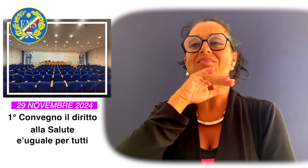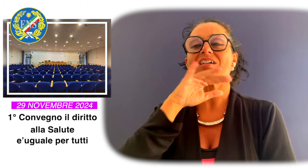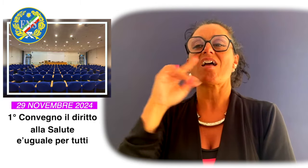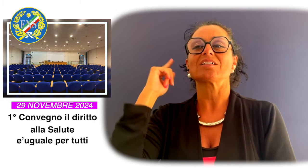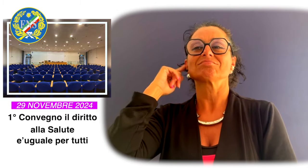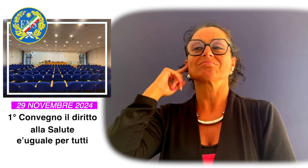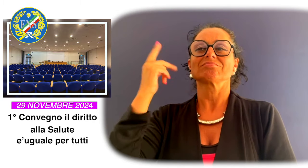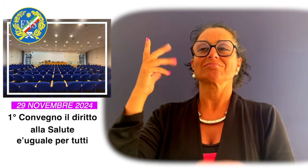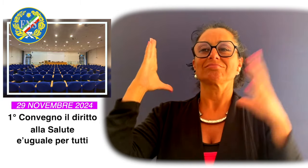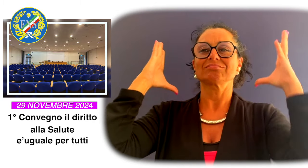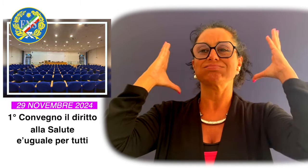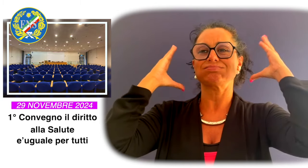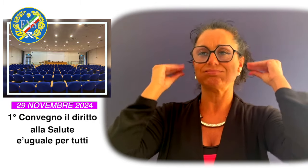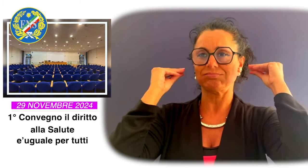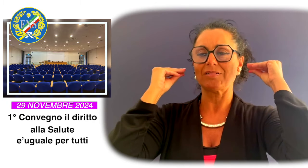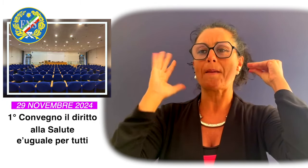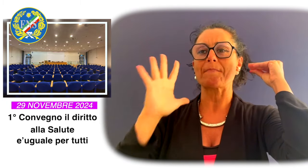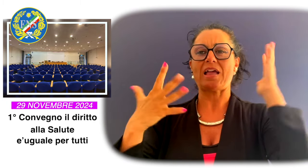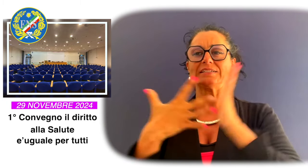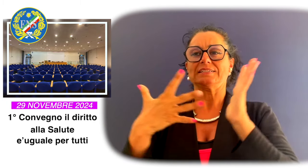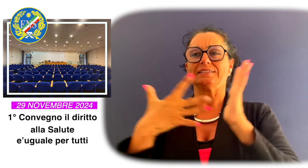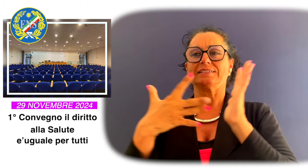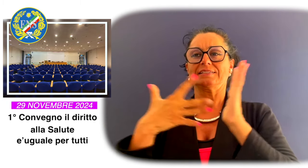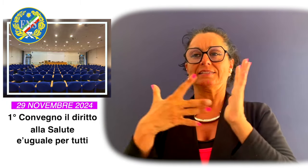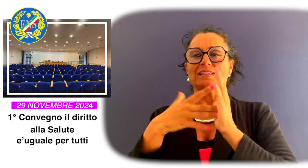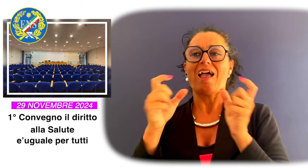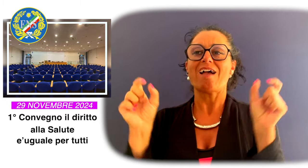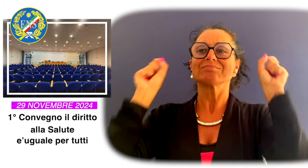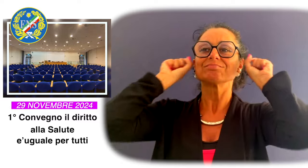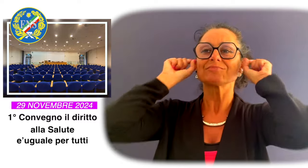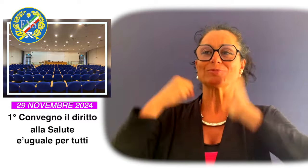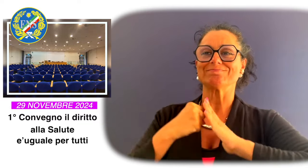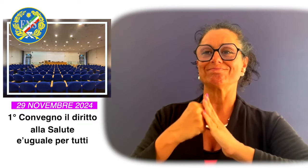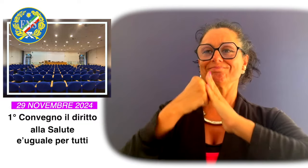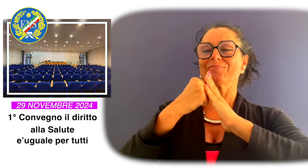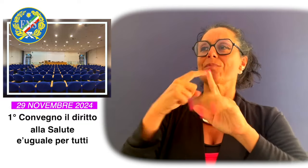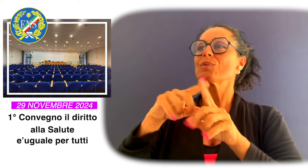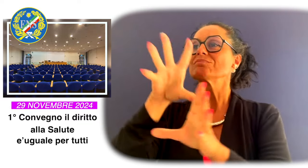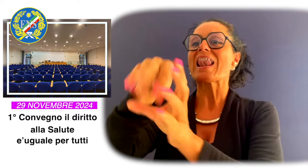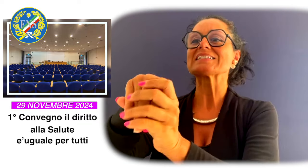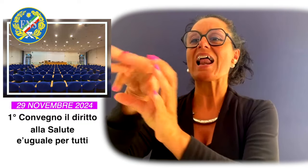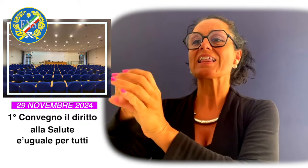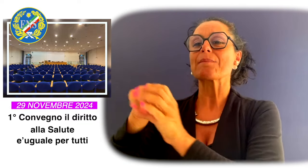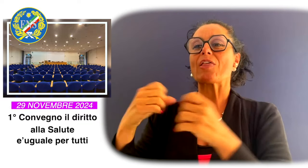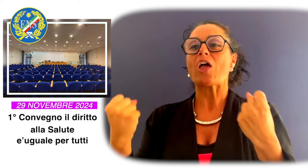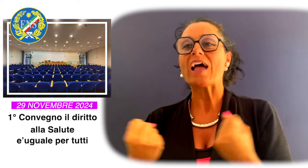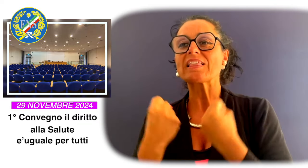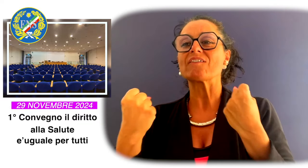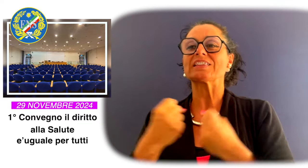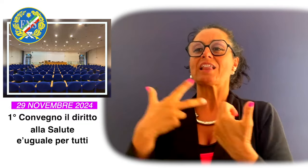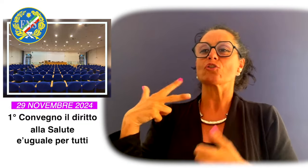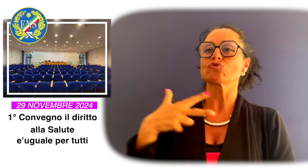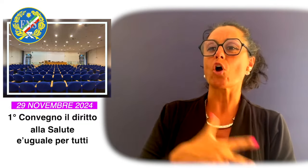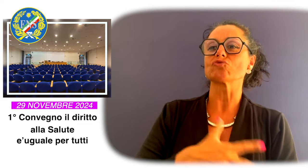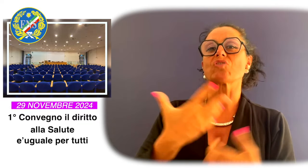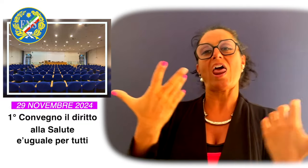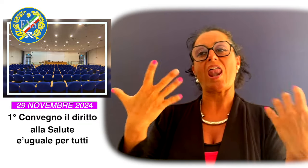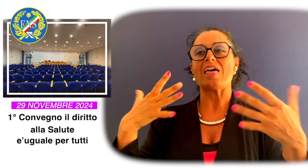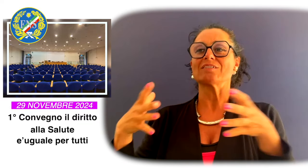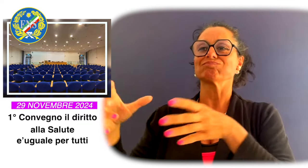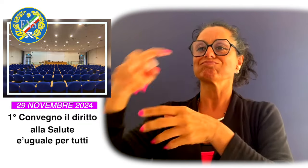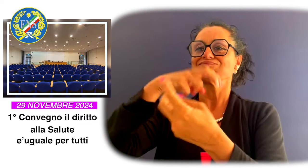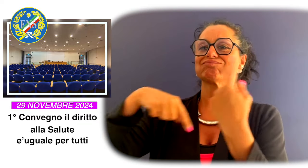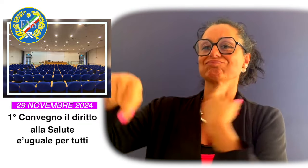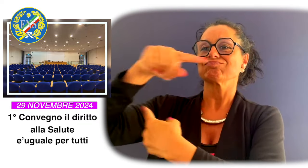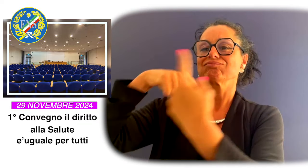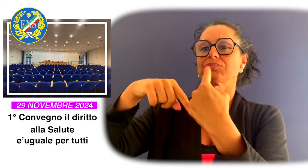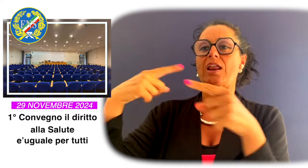l’udito in età adulta possono comunque avvalersi di supporti che consentono loro di partecipare alle attività sociali e socializzare tra loro;